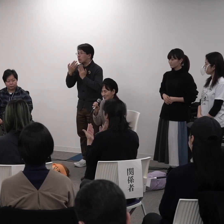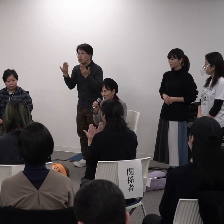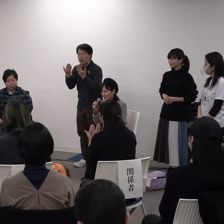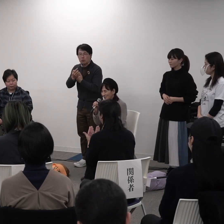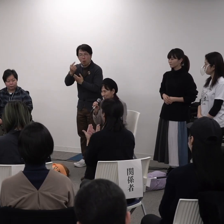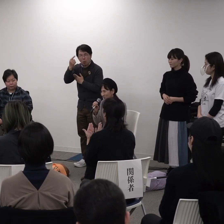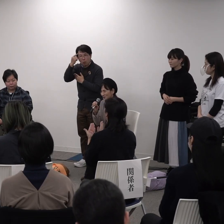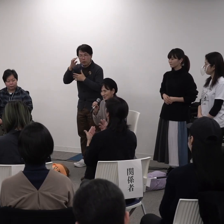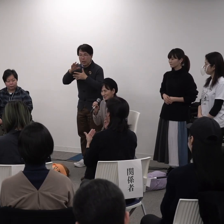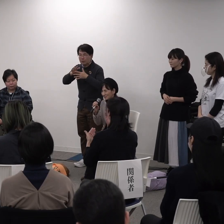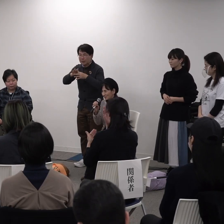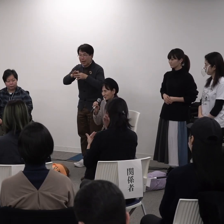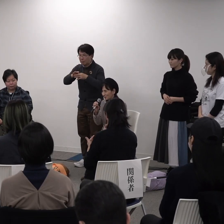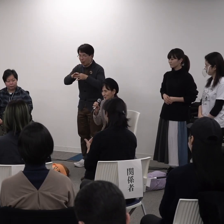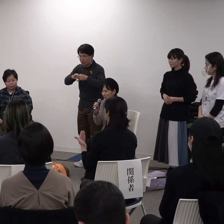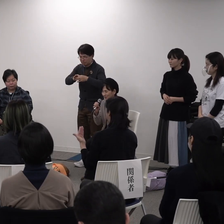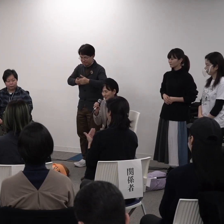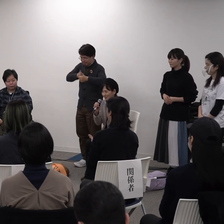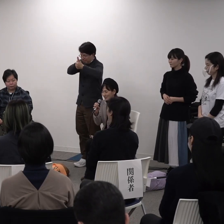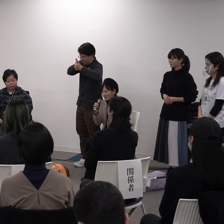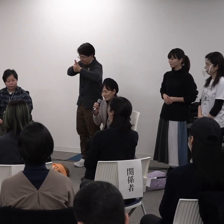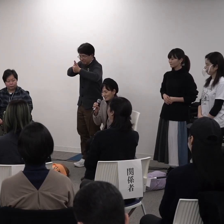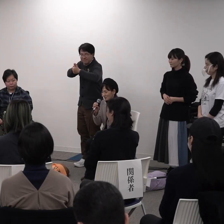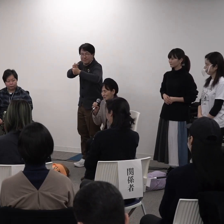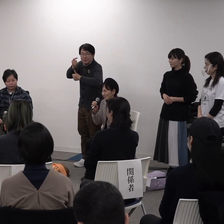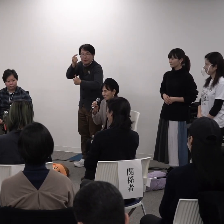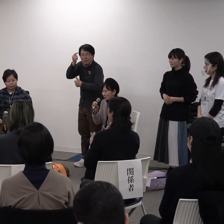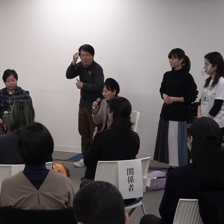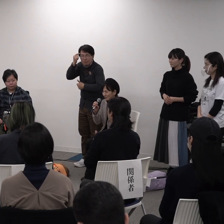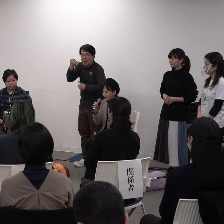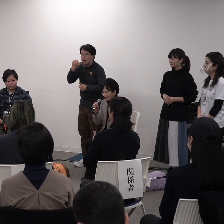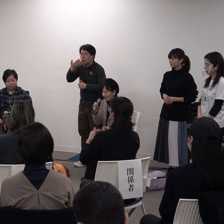最初で最後にしようと思って海に潜りました